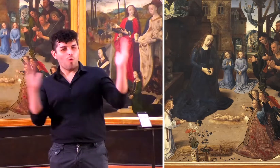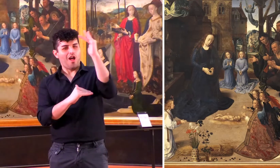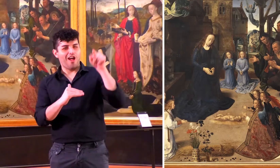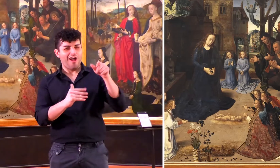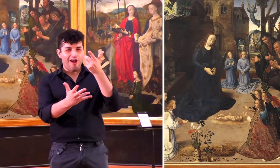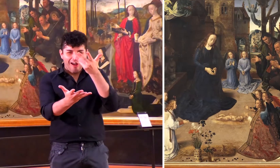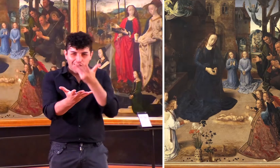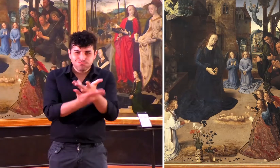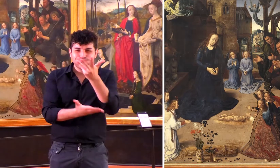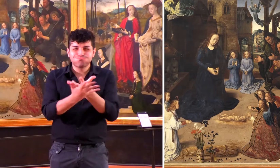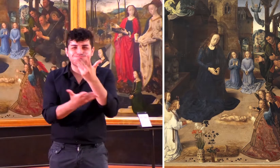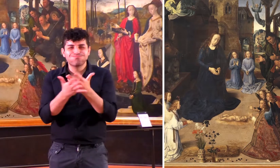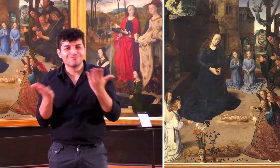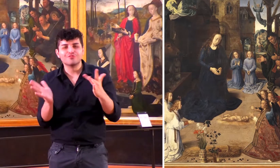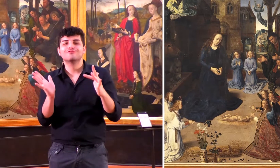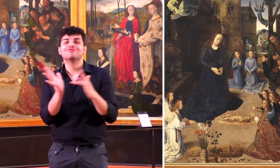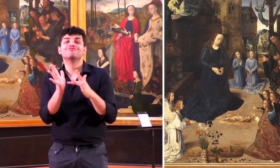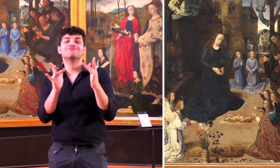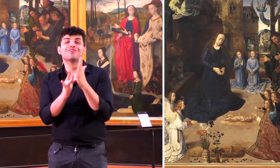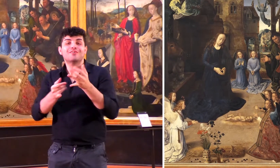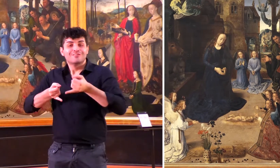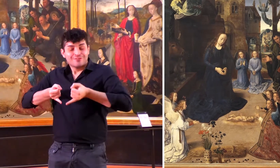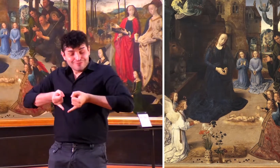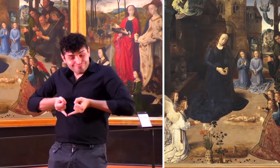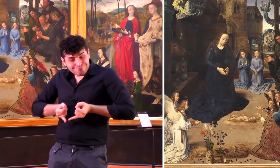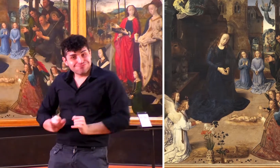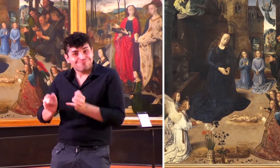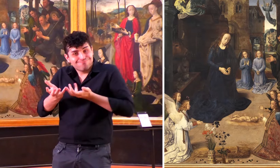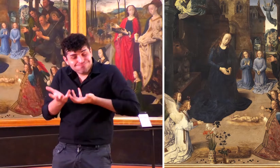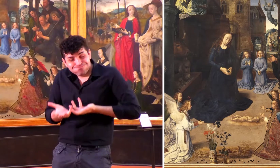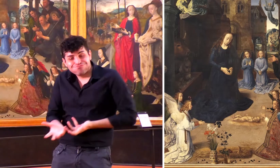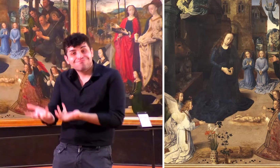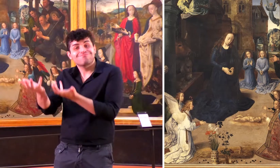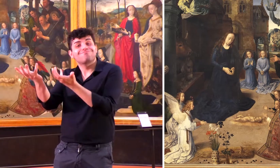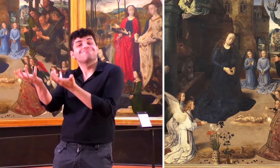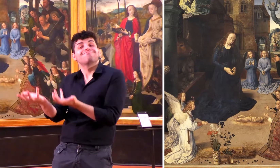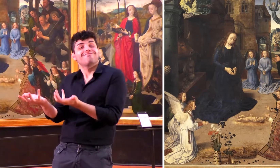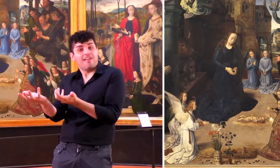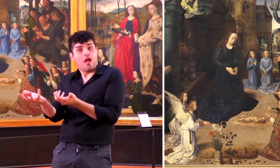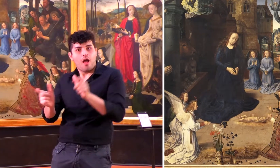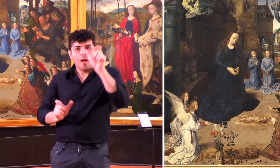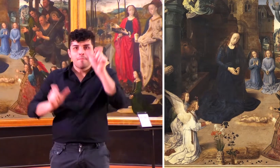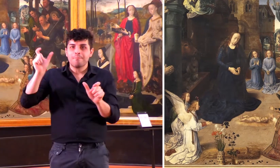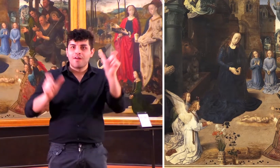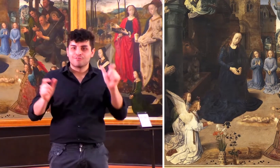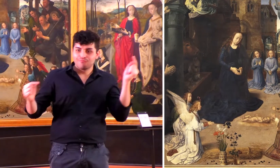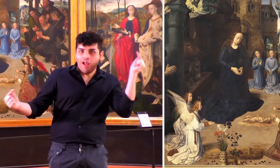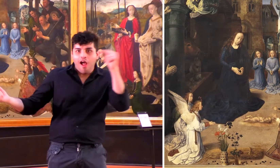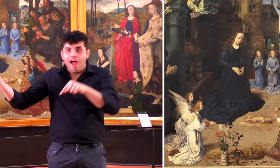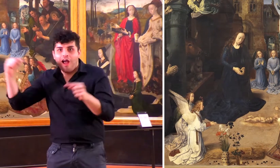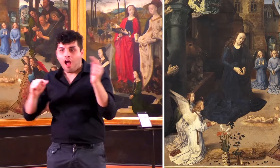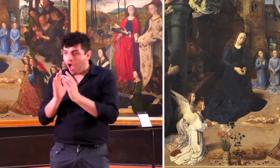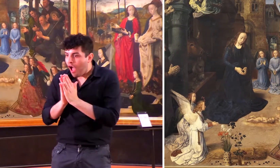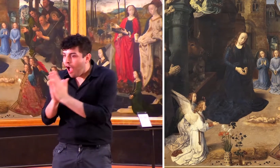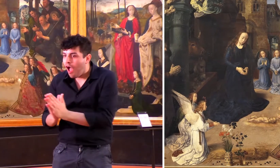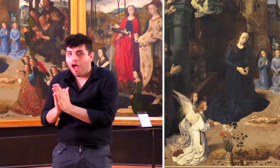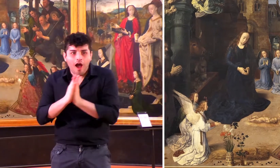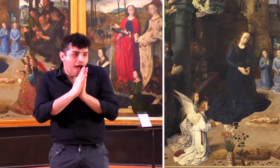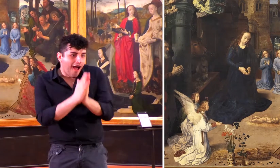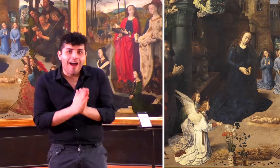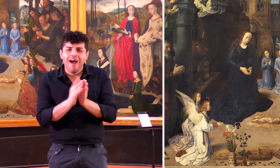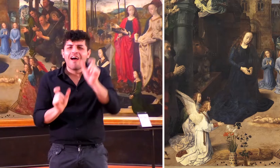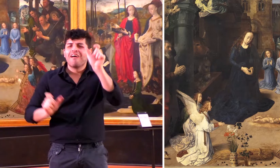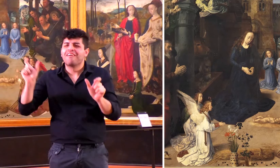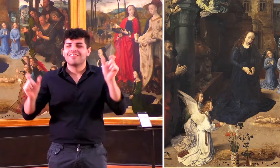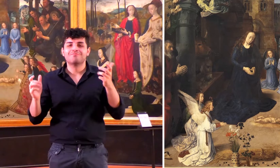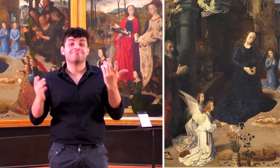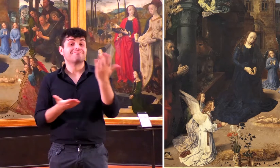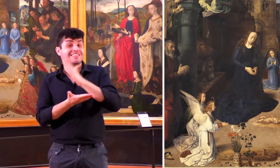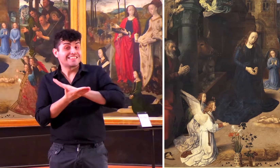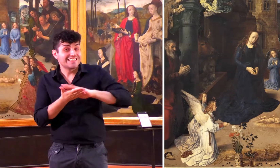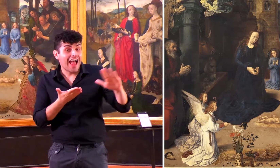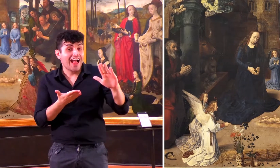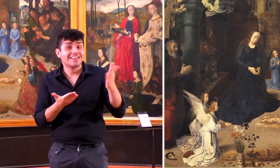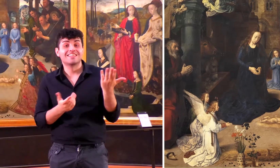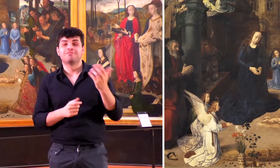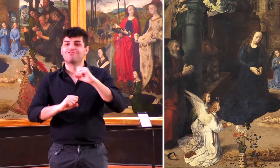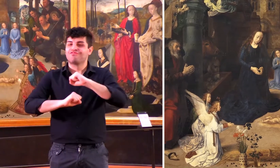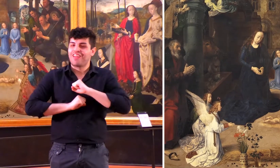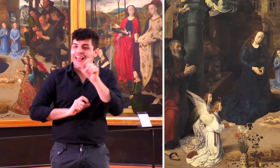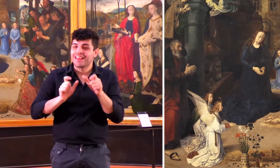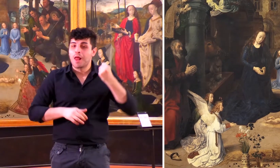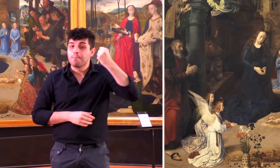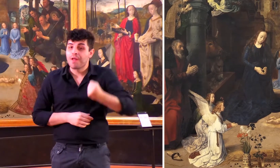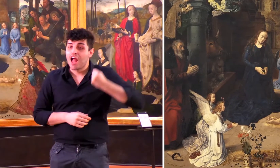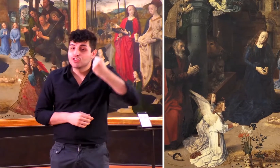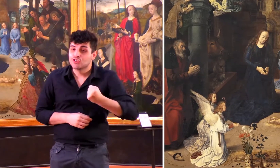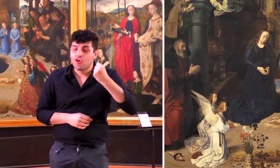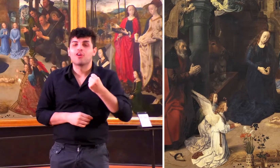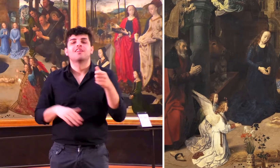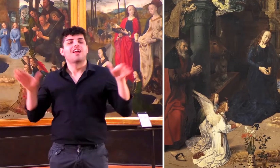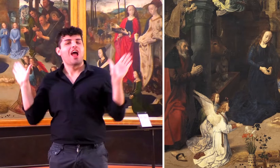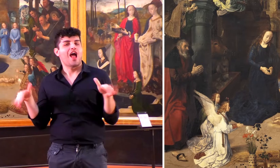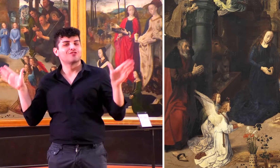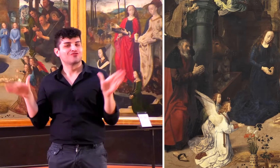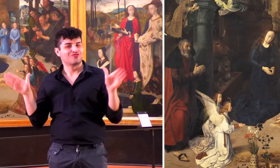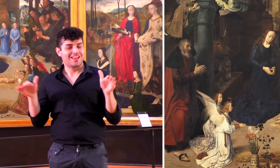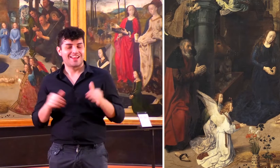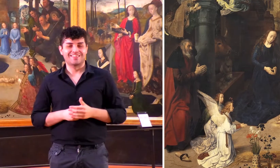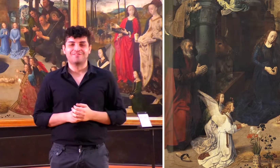Il quadro raffigura la natività di Gesù ed i Santi, i fedeli, i pastori e gli angeli corsi in adorazione.